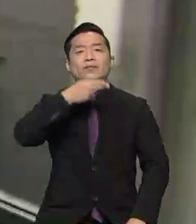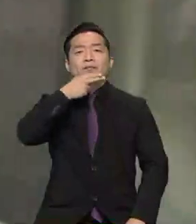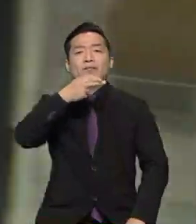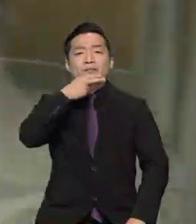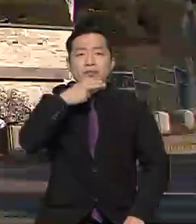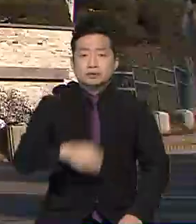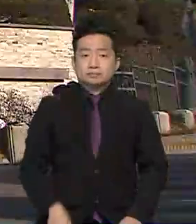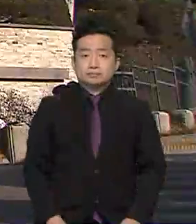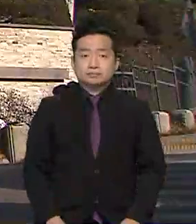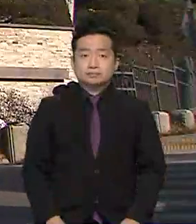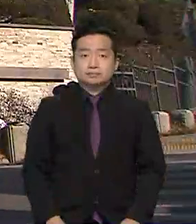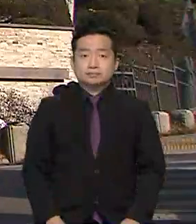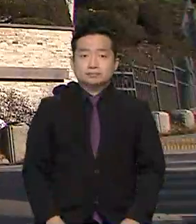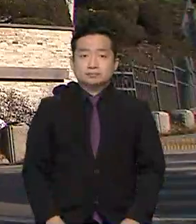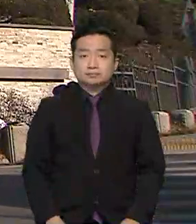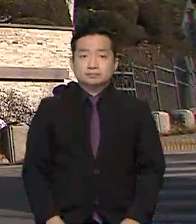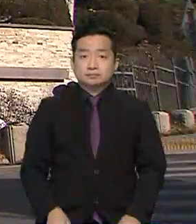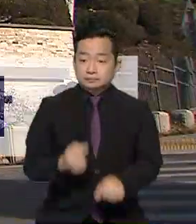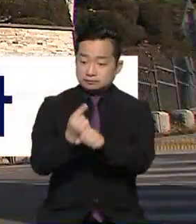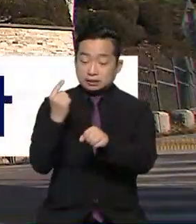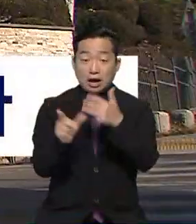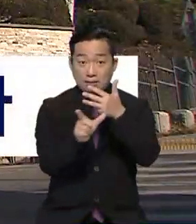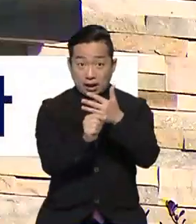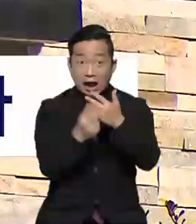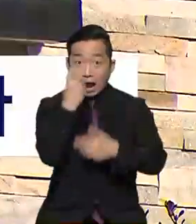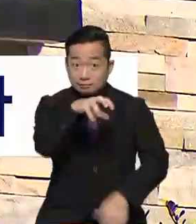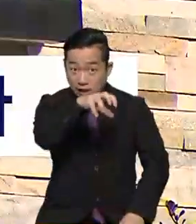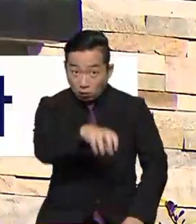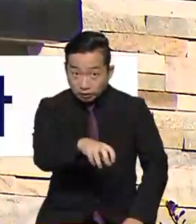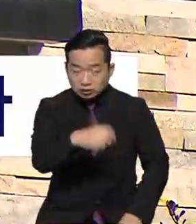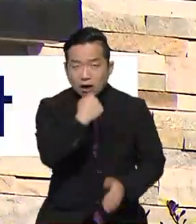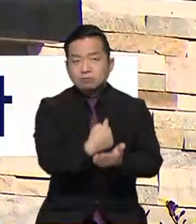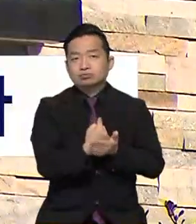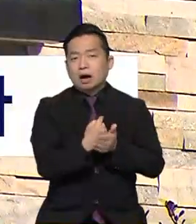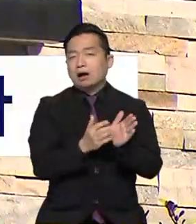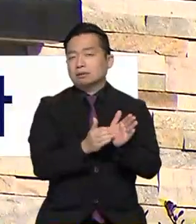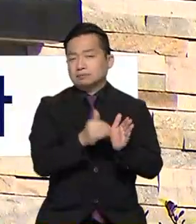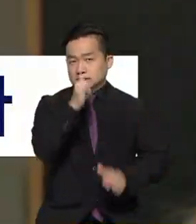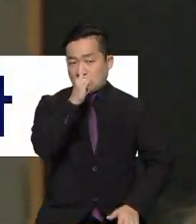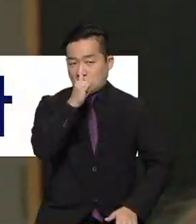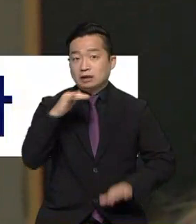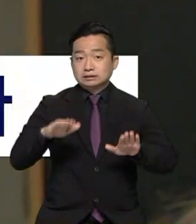(기자) 지난해 8월 감사원은 제보를 받았다며 재임 중이던 전 전 위원장과